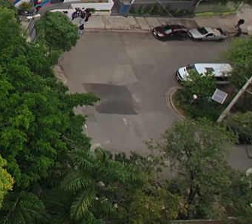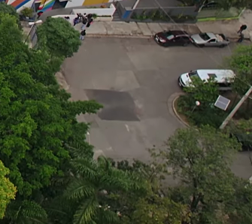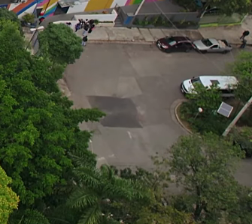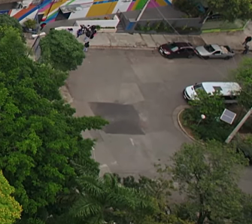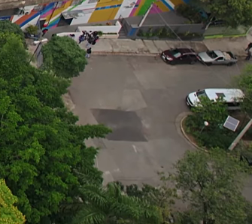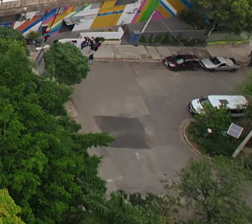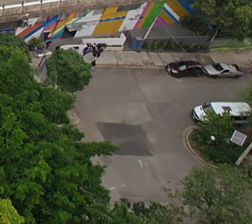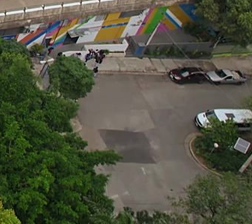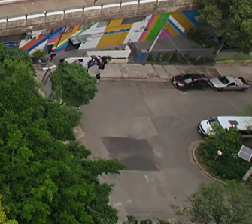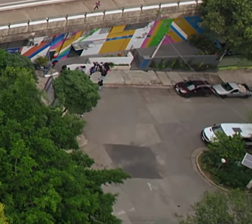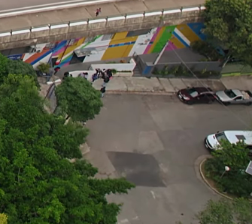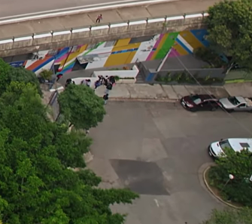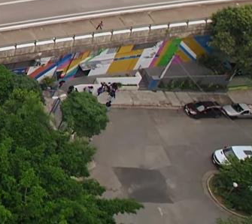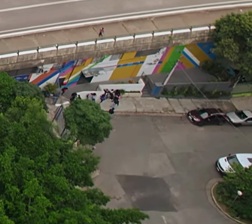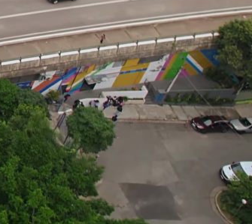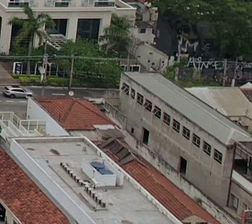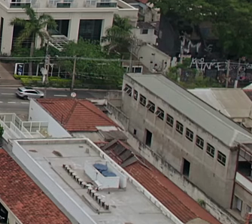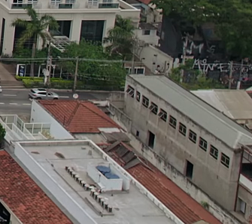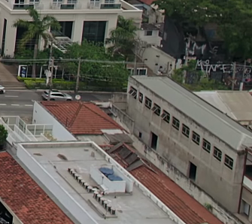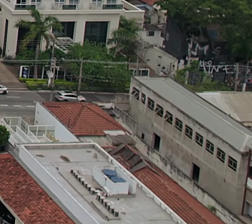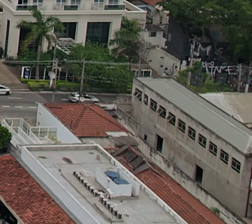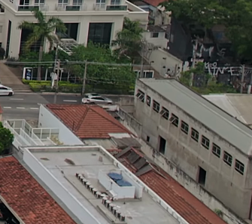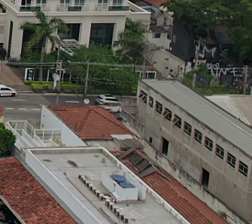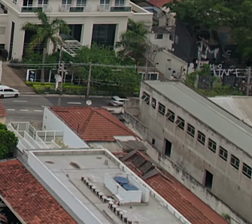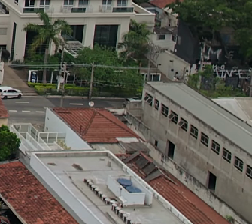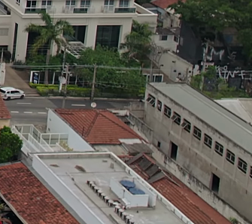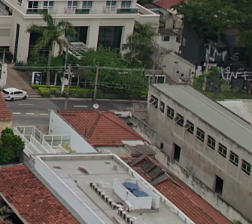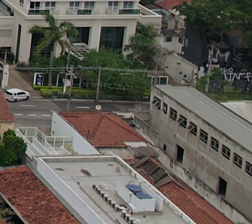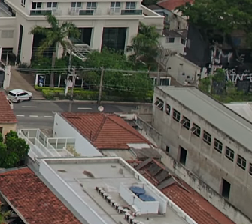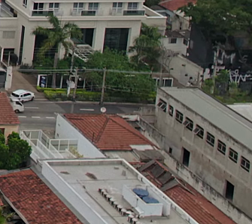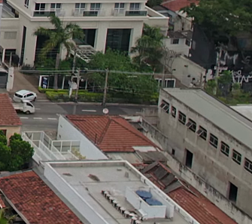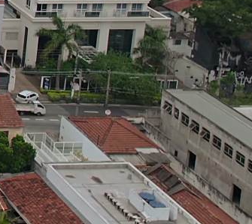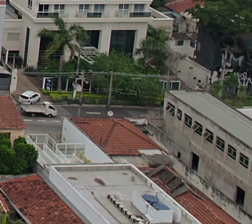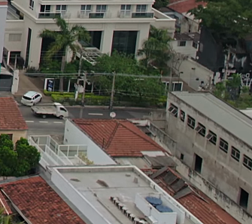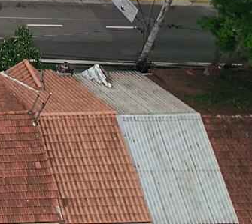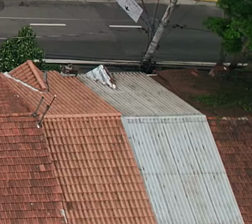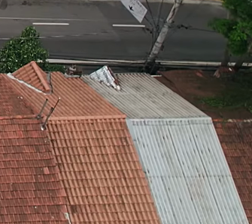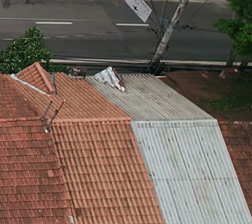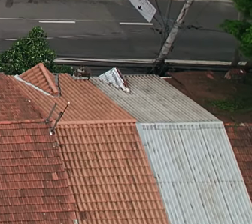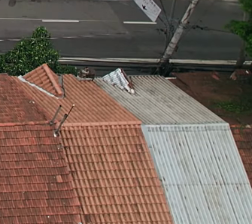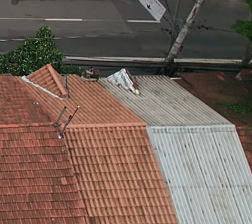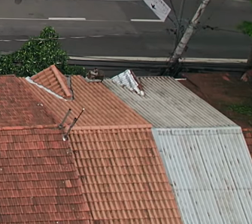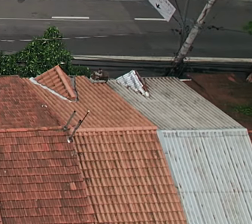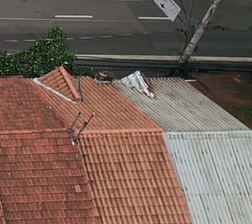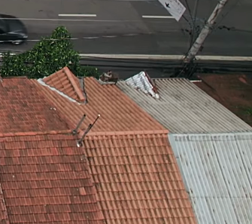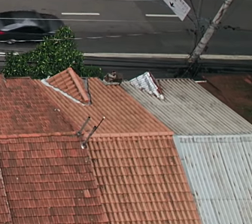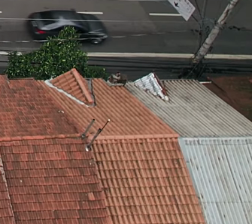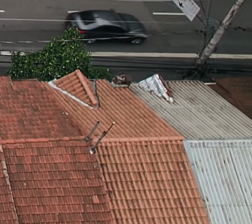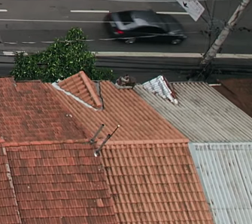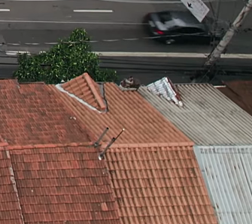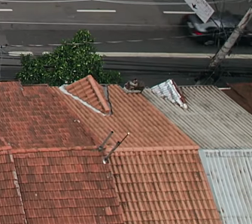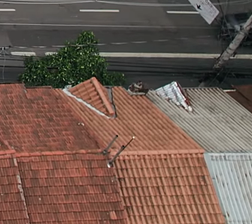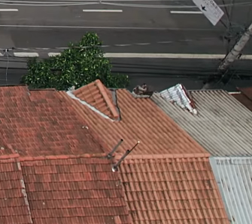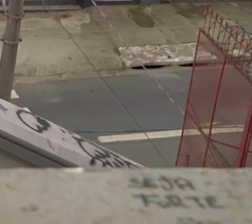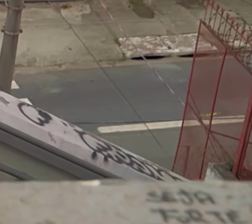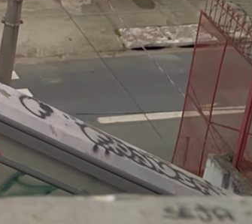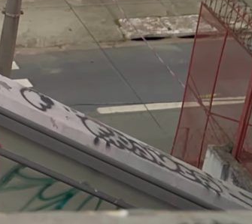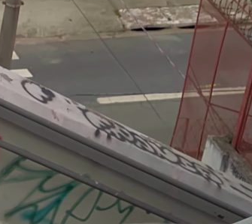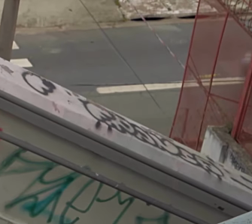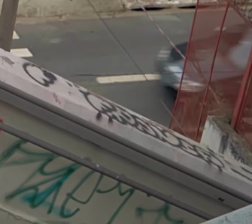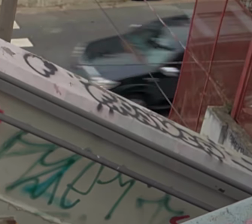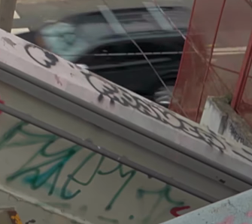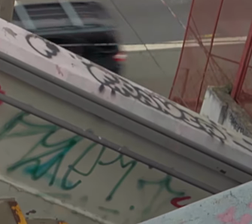[Ruídos urbanos]